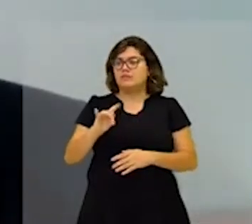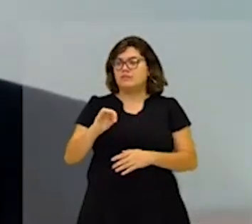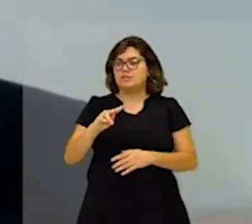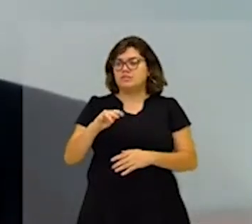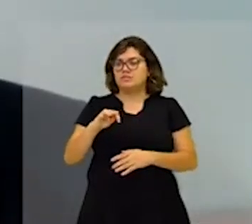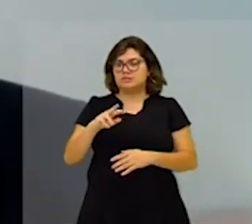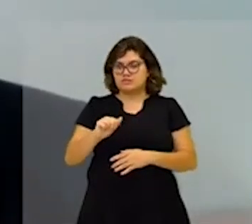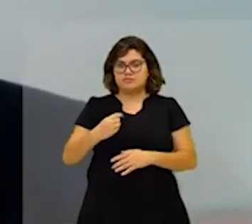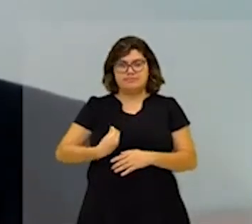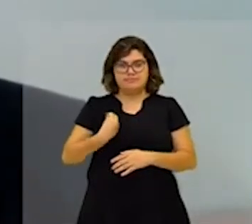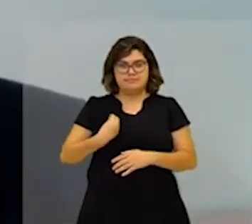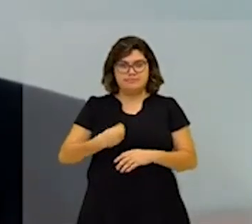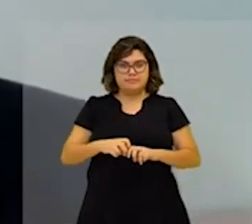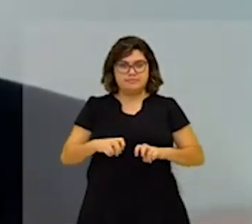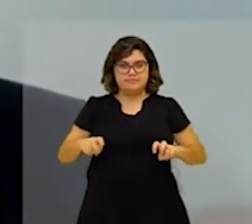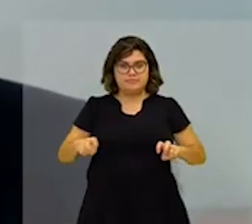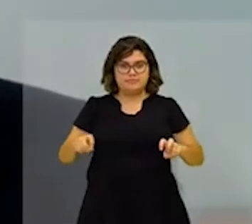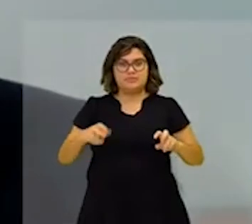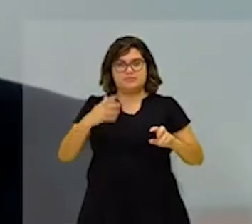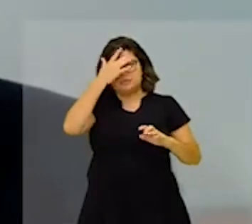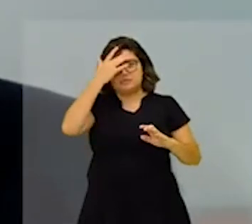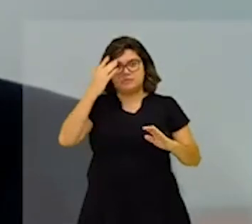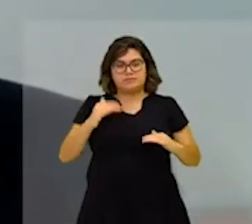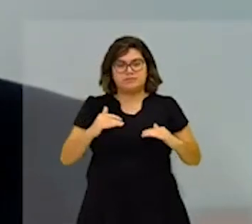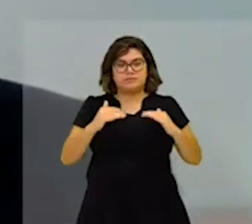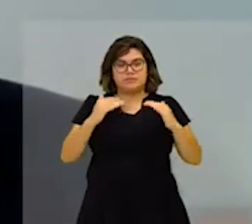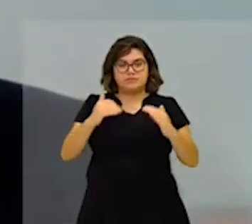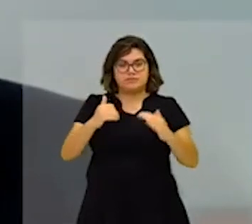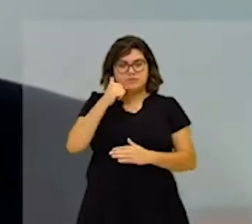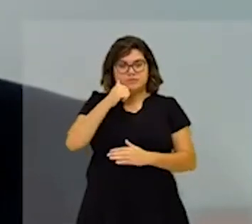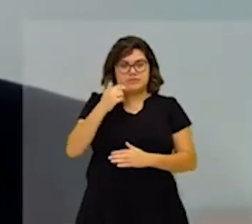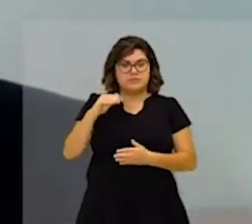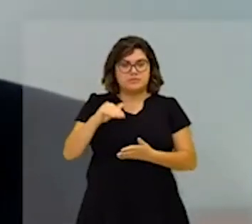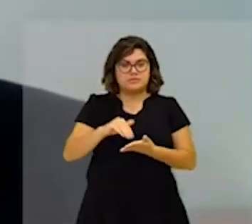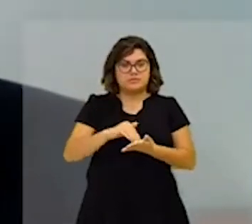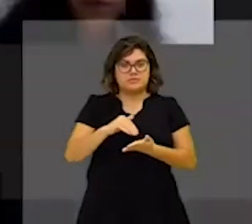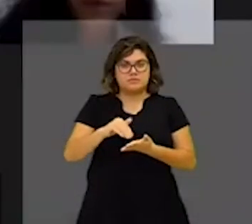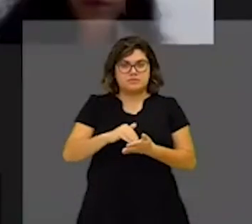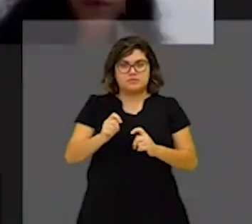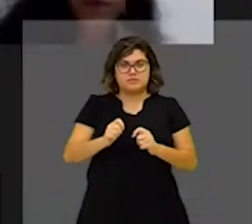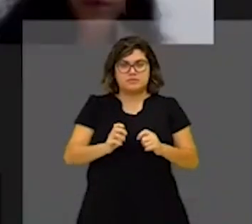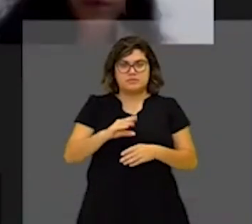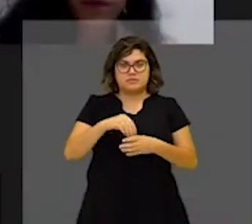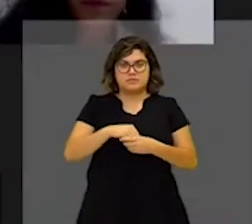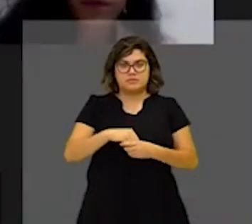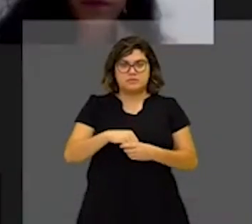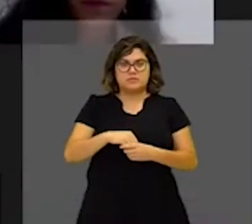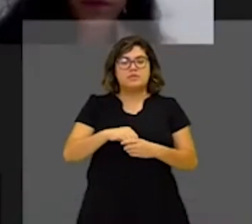as seguintes autoridades que era secretário de controle interno e auditoria Tribunal Regional